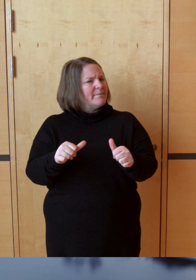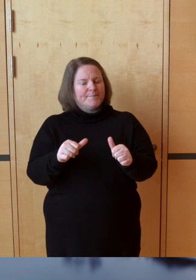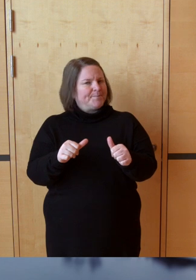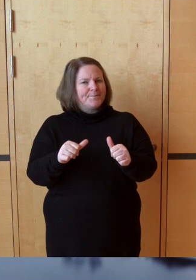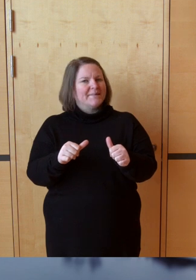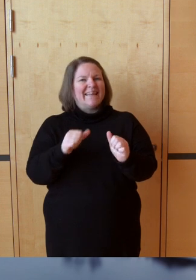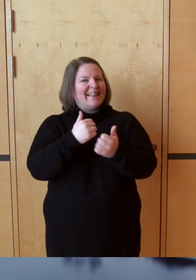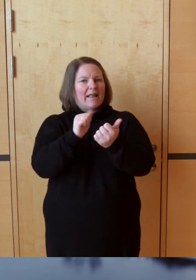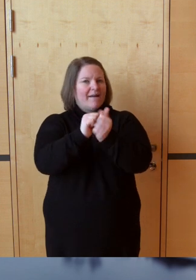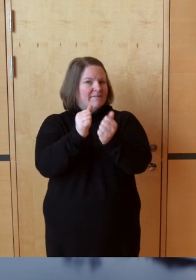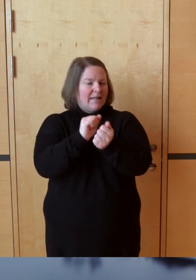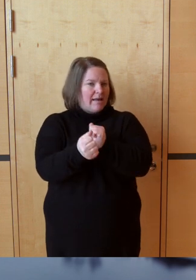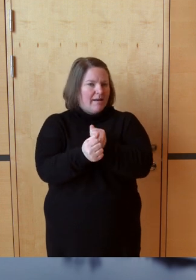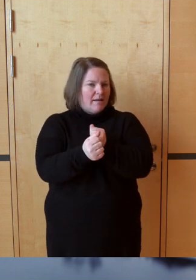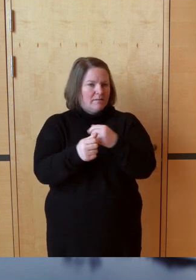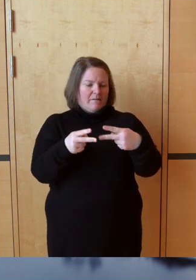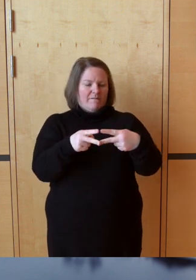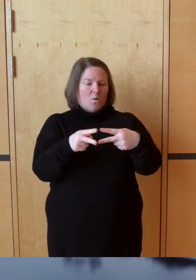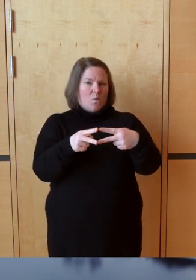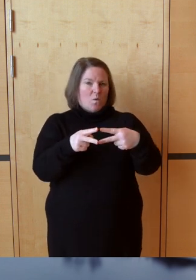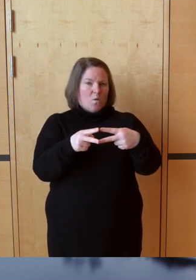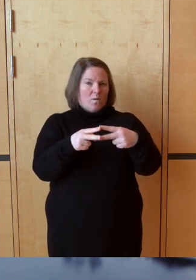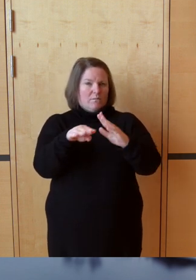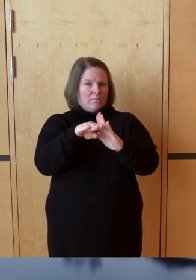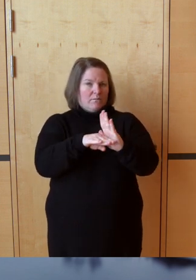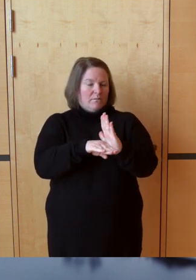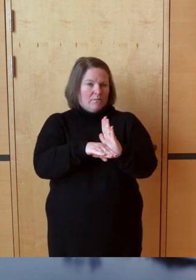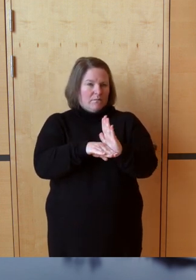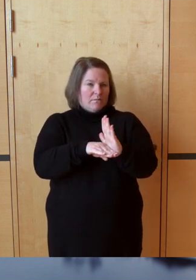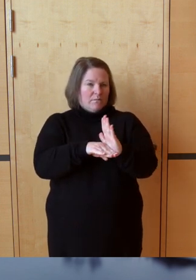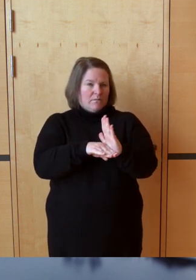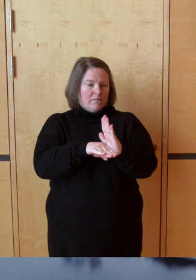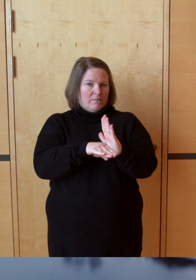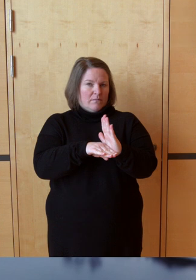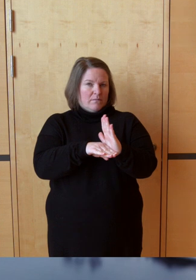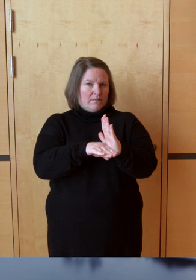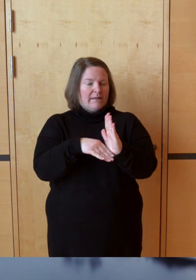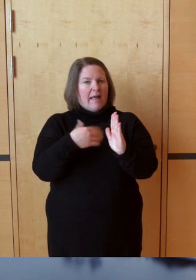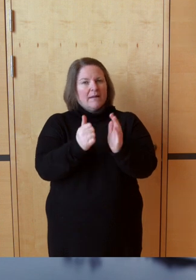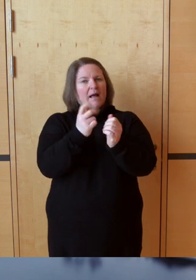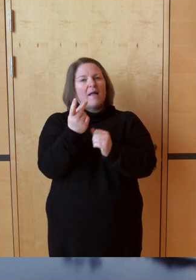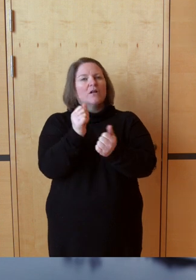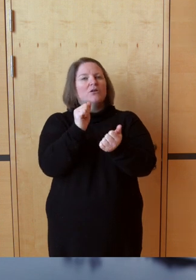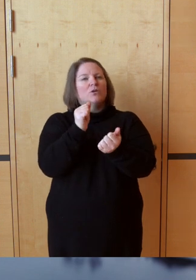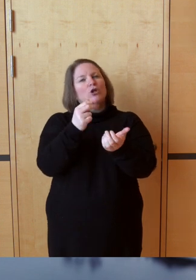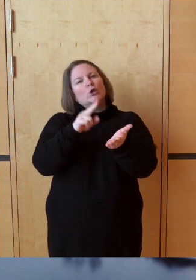Koppla till en app med fotpunkten i ordningsföreskrifterna utan Det här är en annan justering så de bor tycker hanteras i